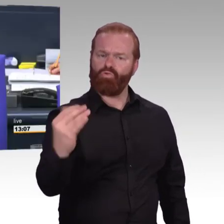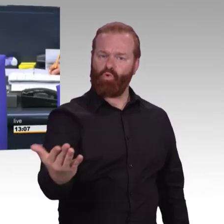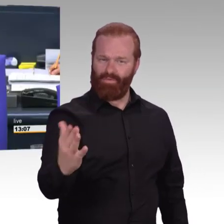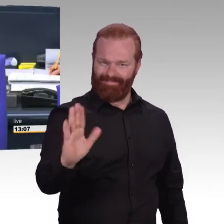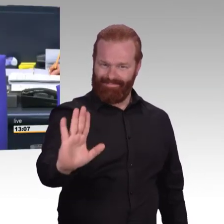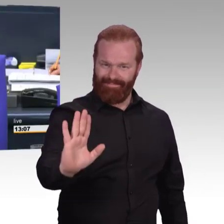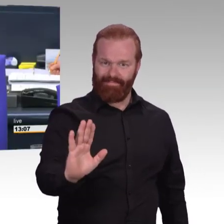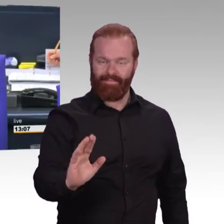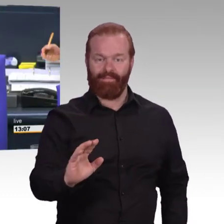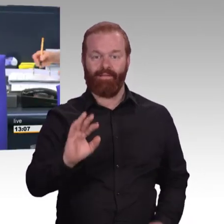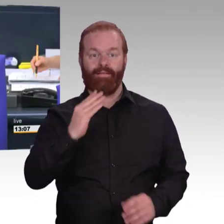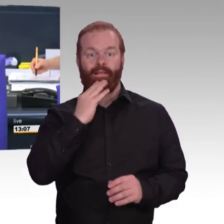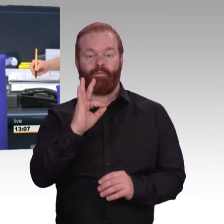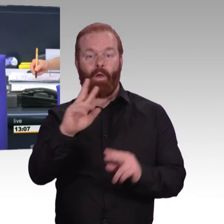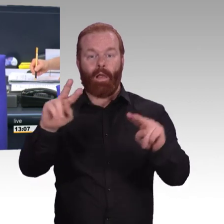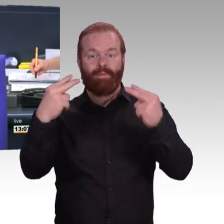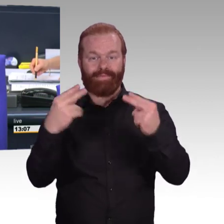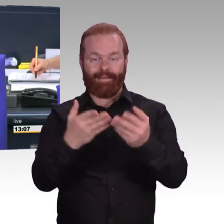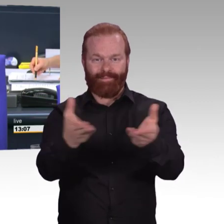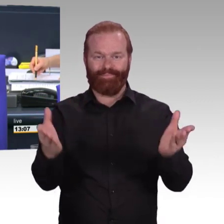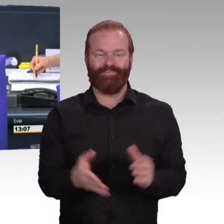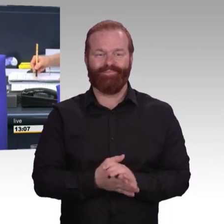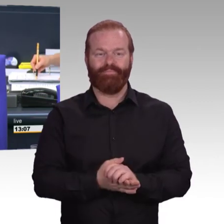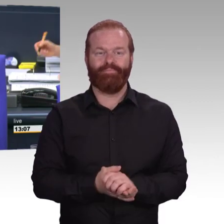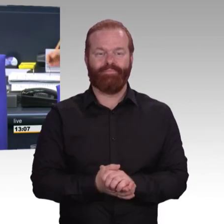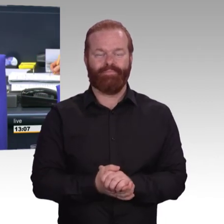(Präsidium) Das Wort hat der Kollege Thorsten Frei für die CDU/CSU-Fraktion.